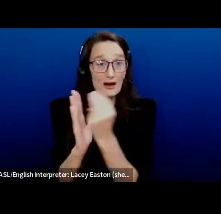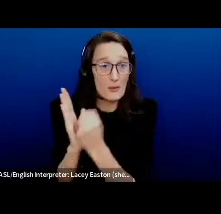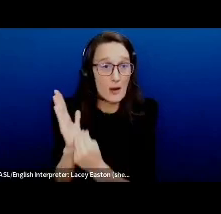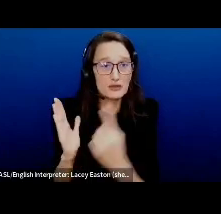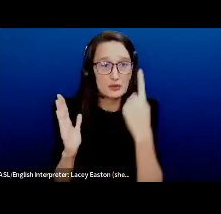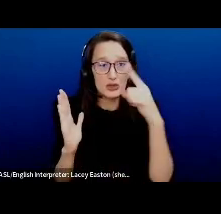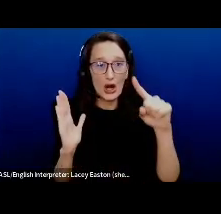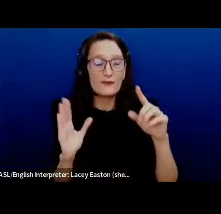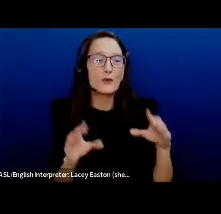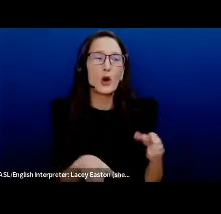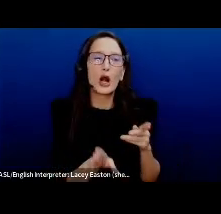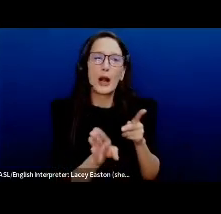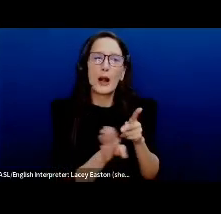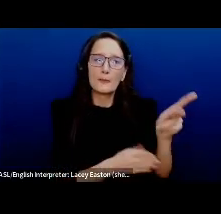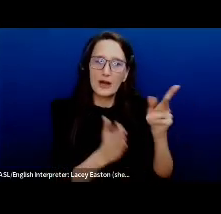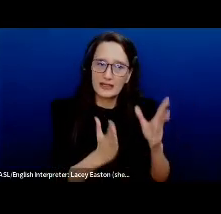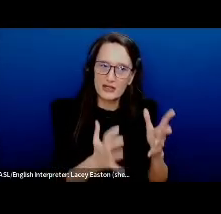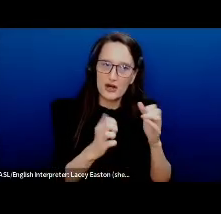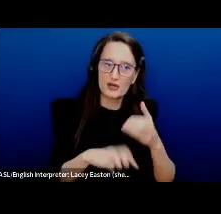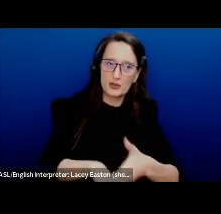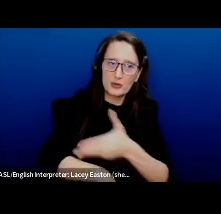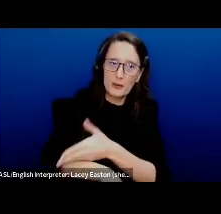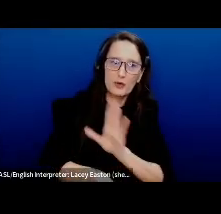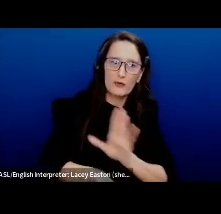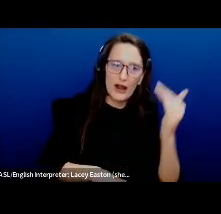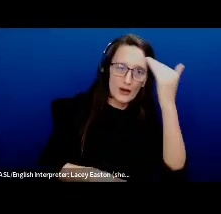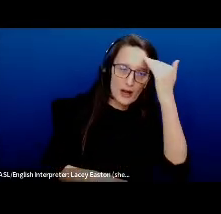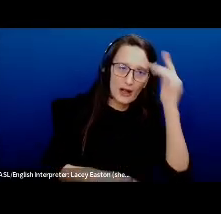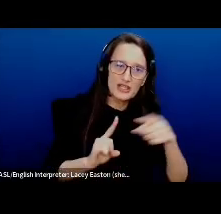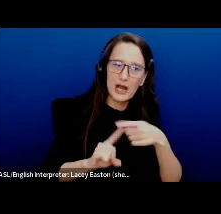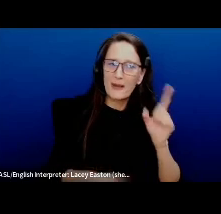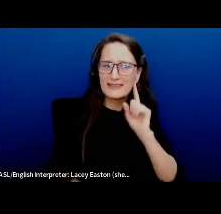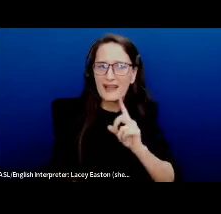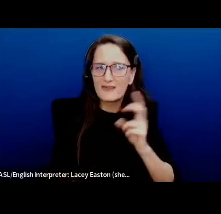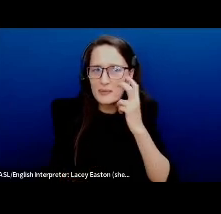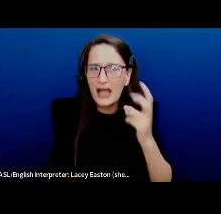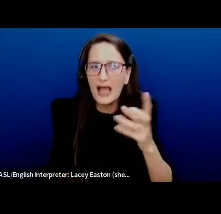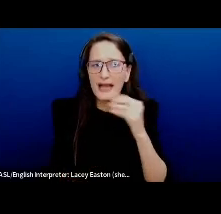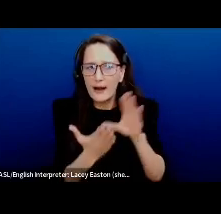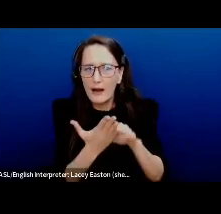y obtener información práctica que puedan aplicar de inmediato en el aula.